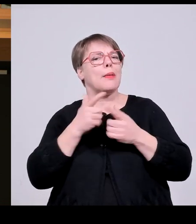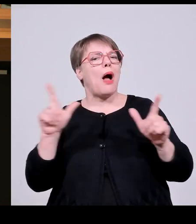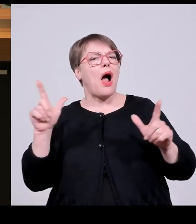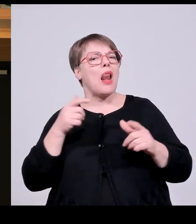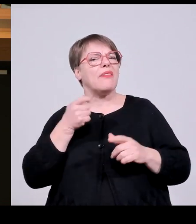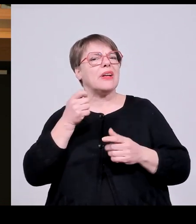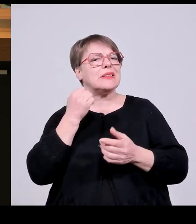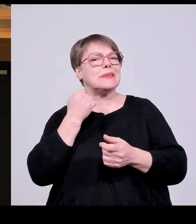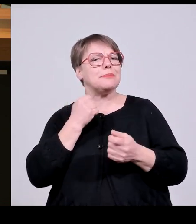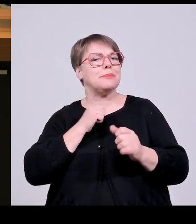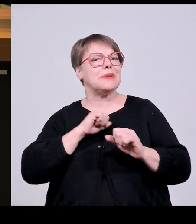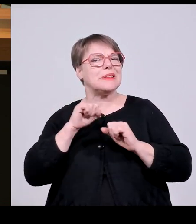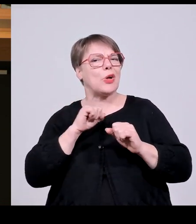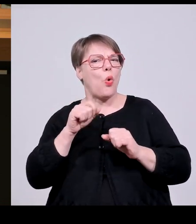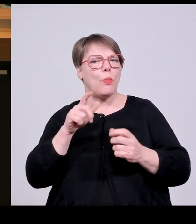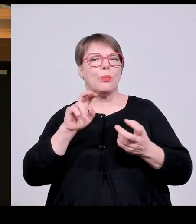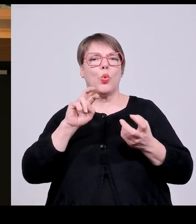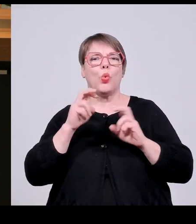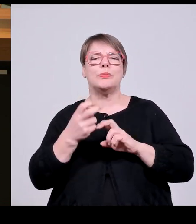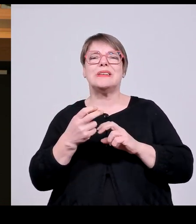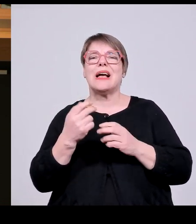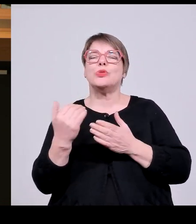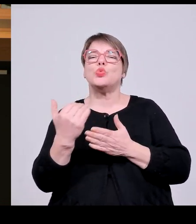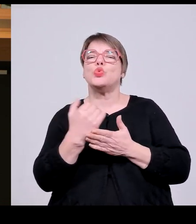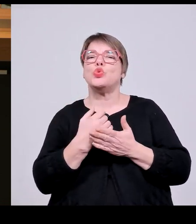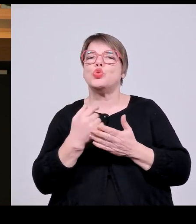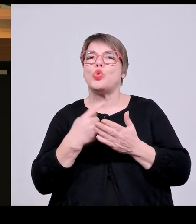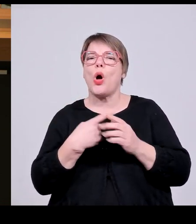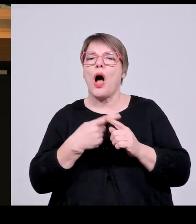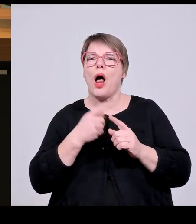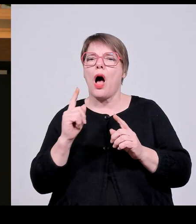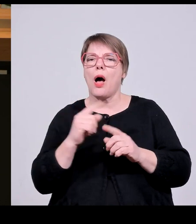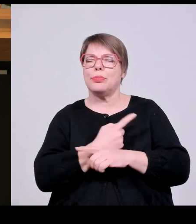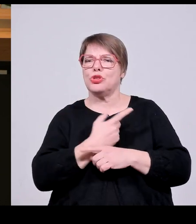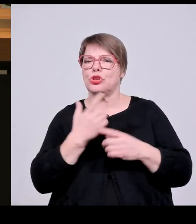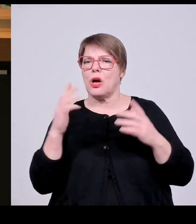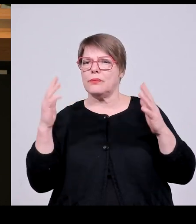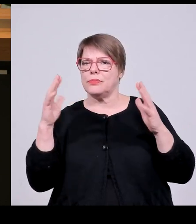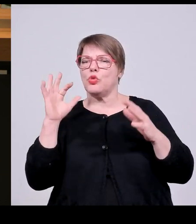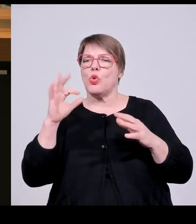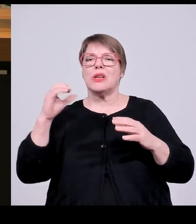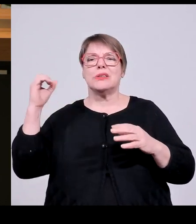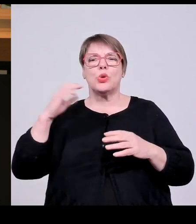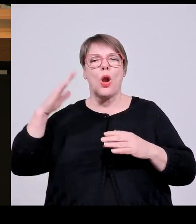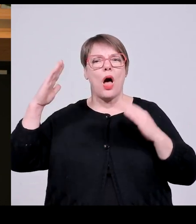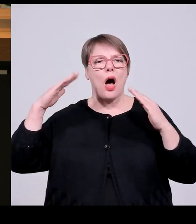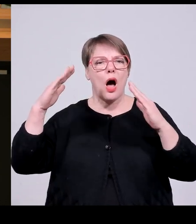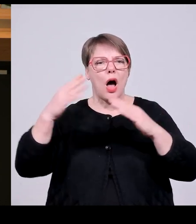im Land Berlin haben Sie auch die Solar-Plus Förderung - Ich weiß nicht, ob es Ihnen entgangen ist - dort ist auch